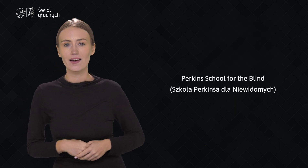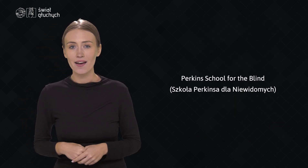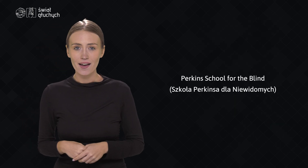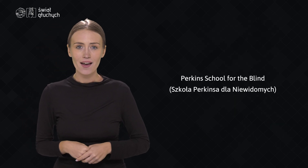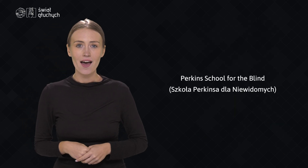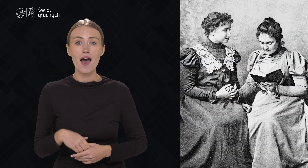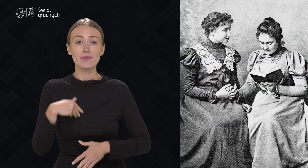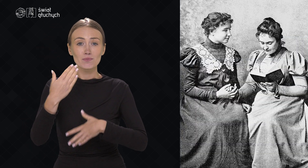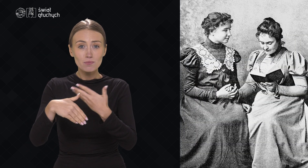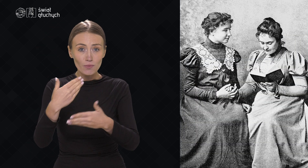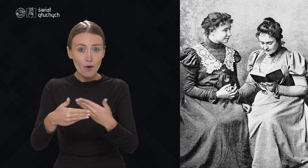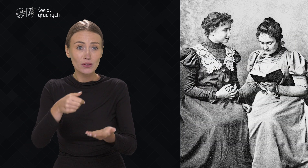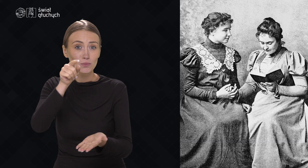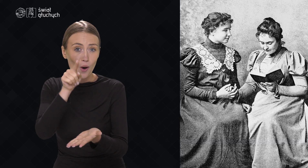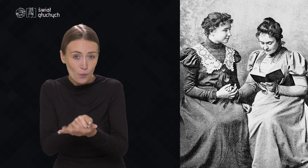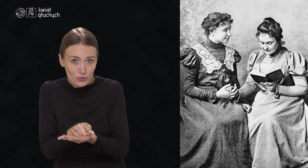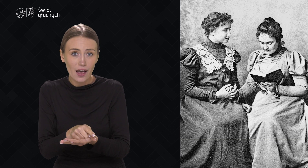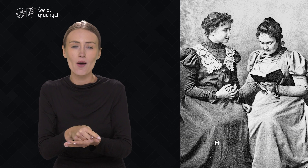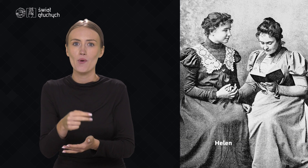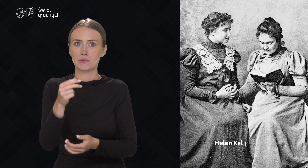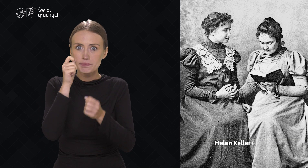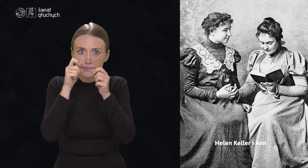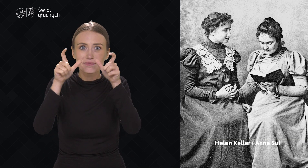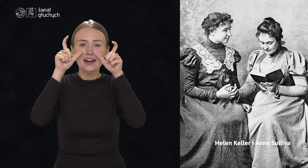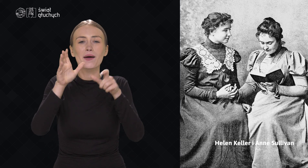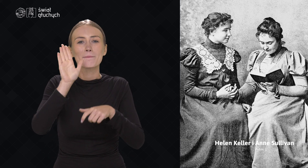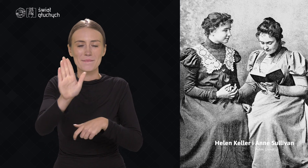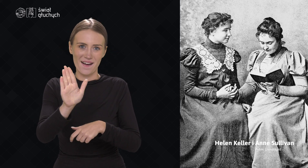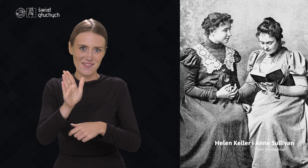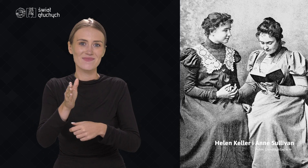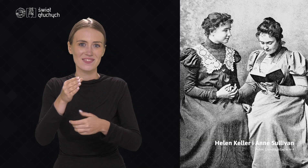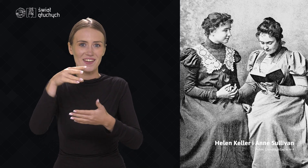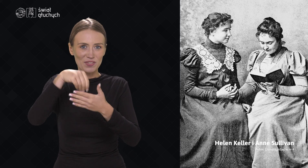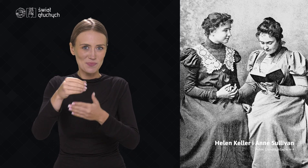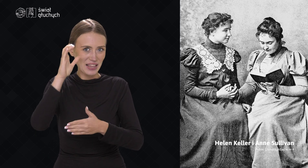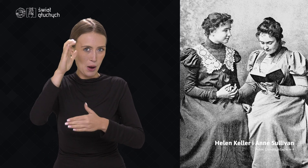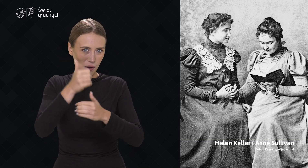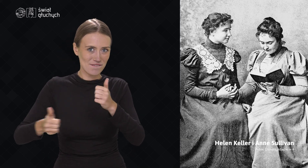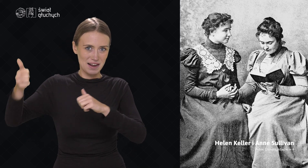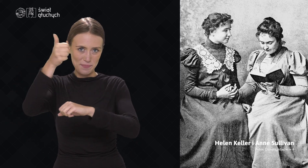Dzięki skutecznemu leczeniu operacyjnemu odzyskała wzrok i zdobyła tytuł naukowy.